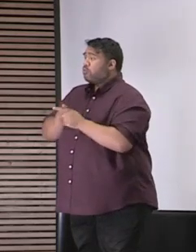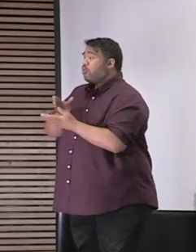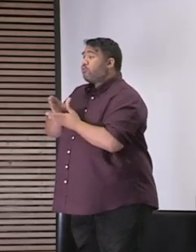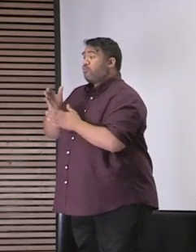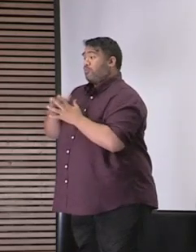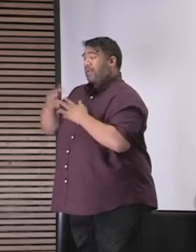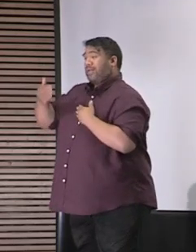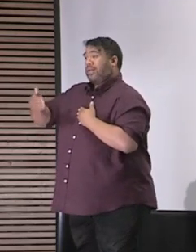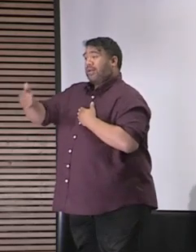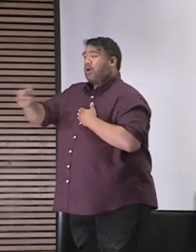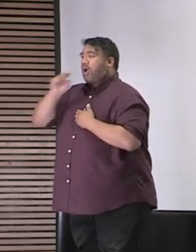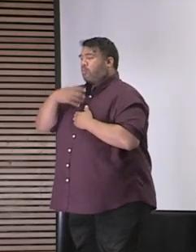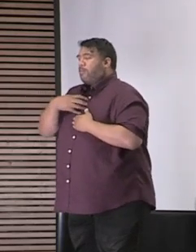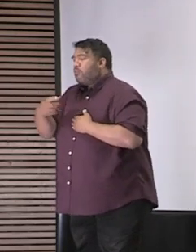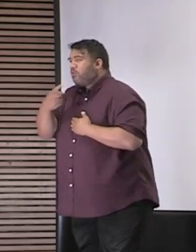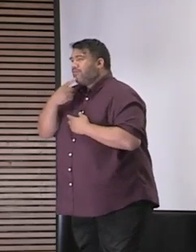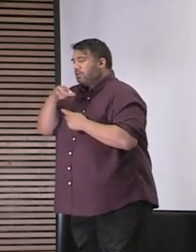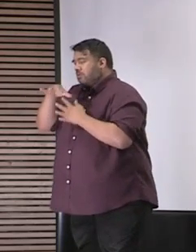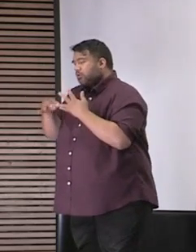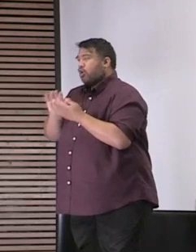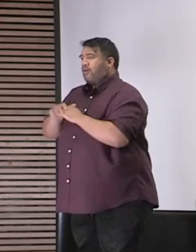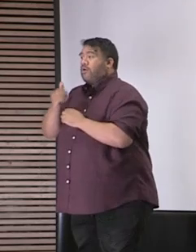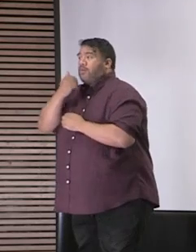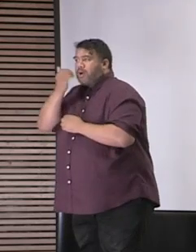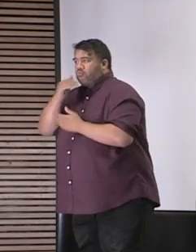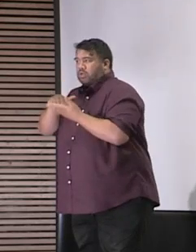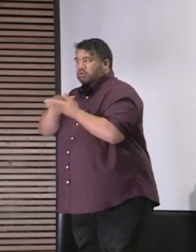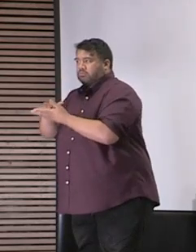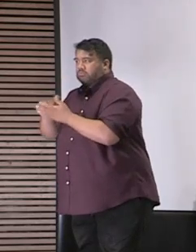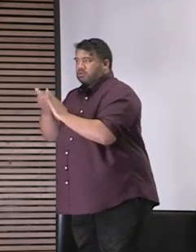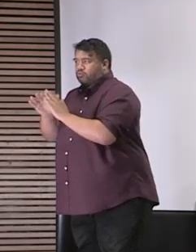aislamiento y aquellos, por supuesto, la población de Nueva Zelanda que se los las iniciativas son parte de una inversión de 15 millones de